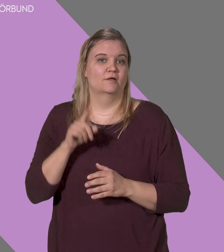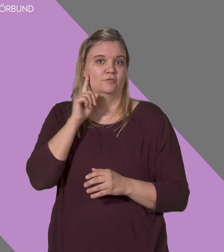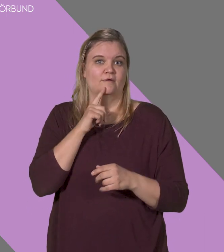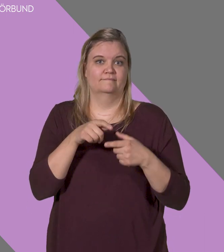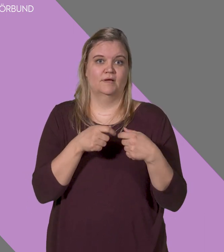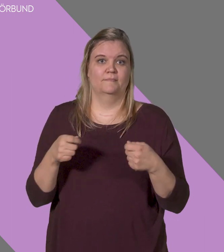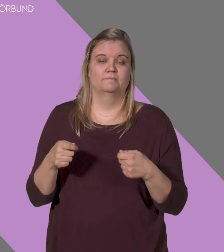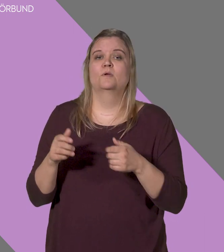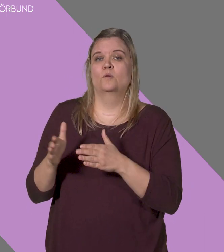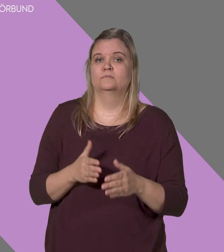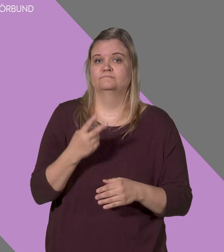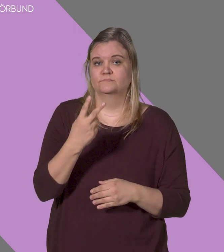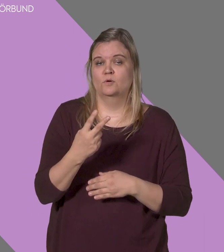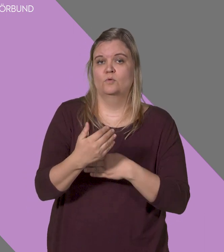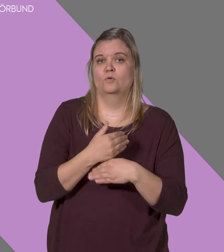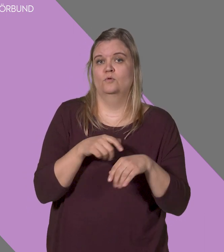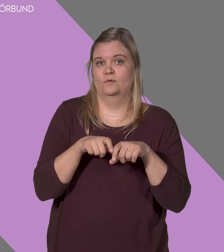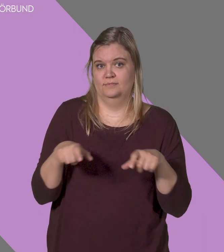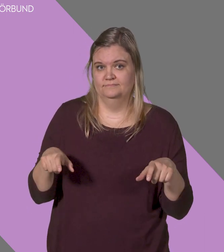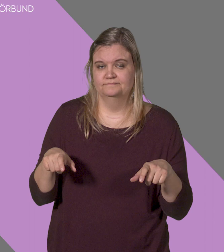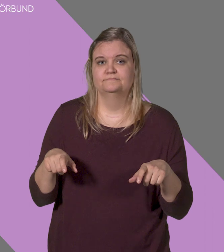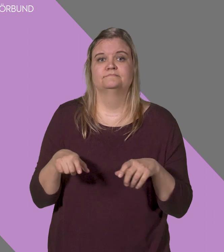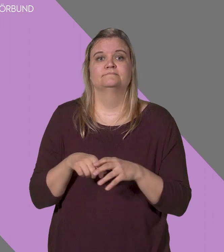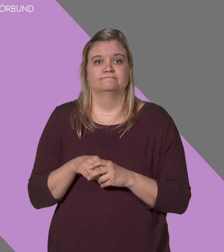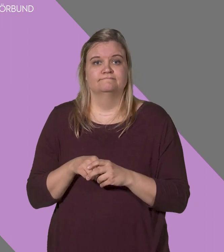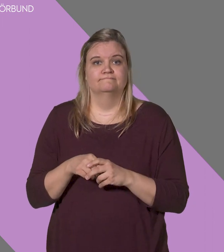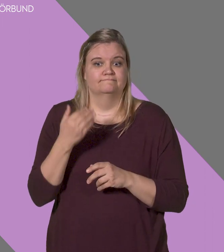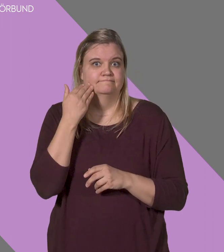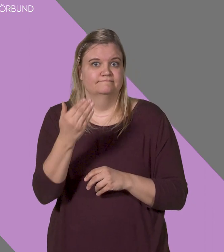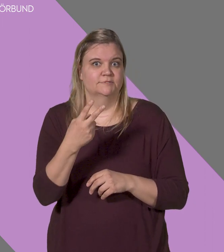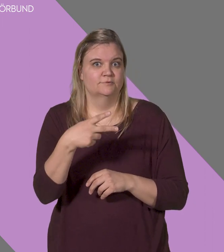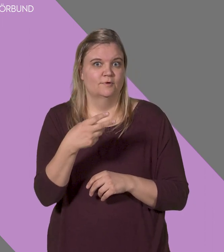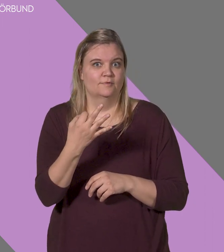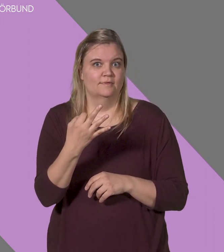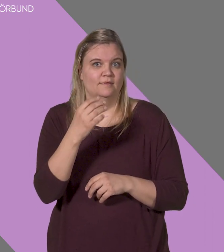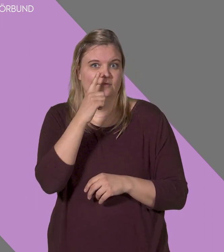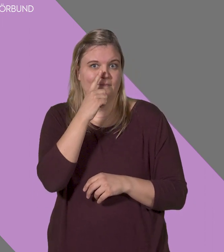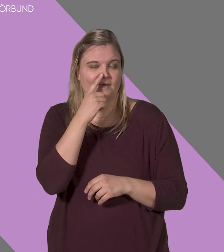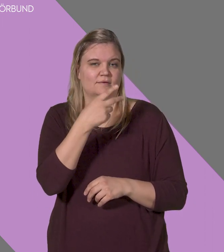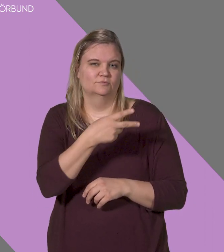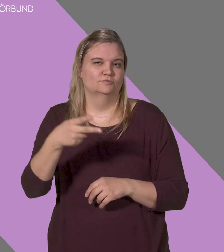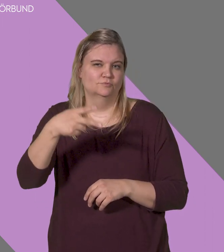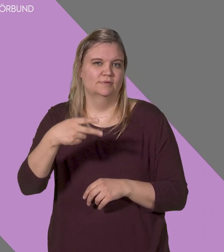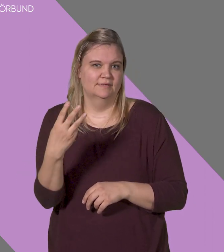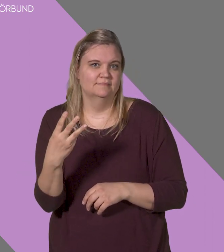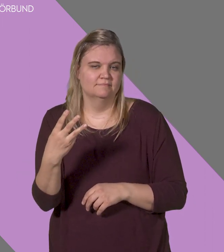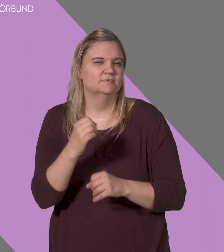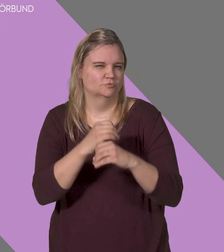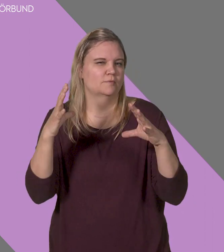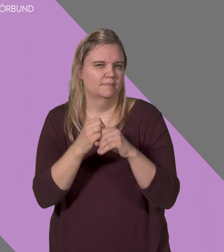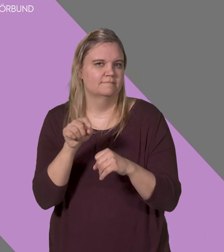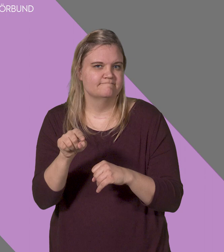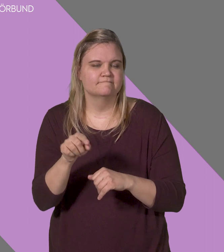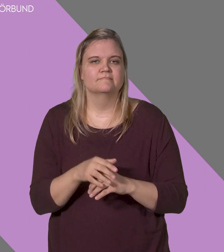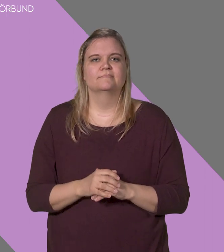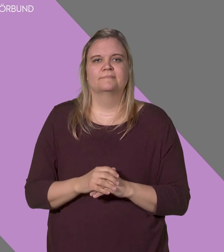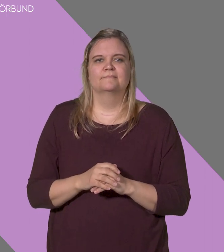Dövförbundet ordnar två kundråd på tisdag 28.11.2023 på plattformen Zoom.